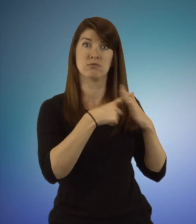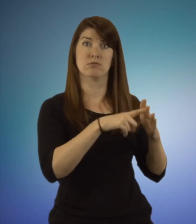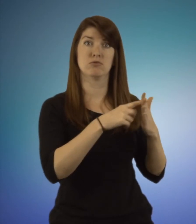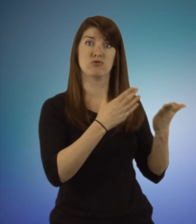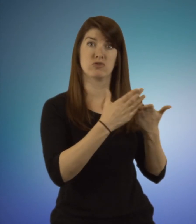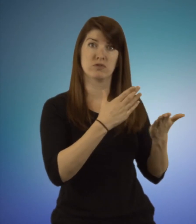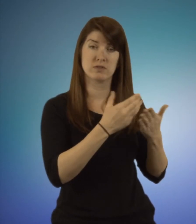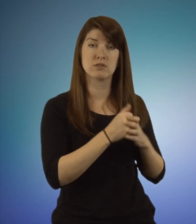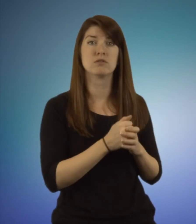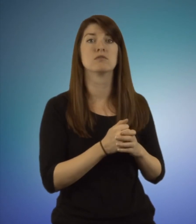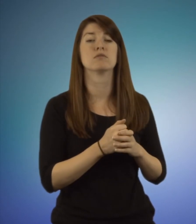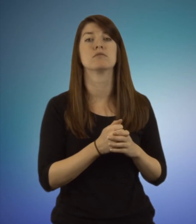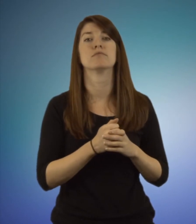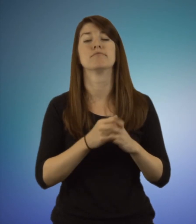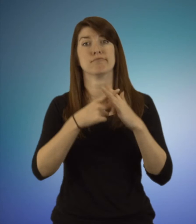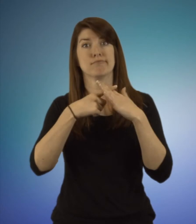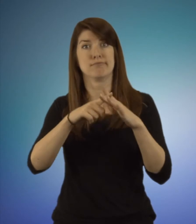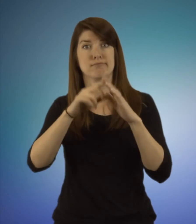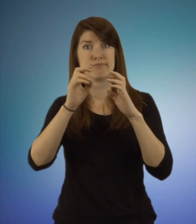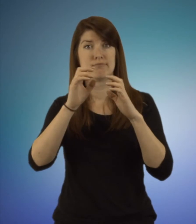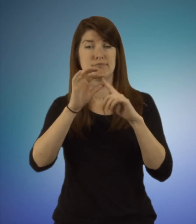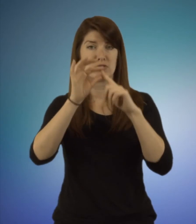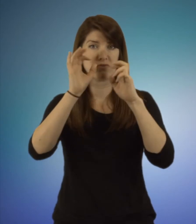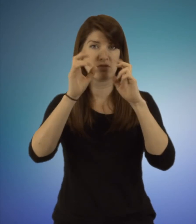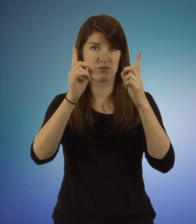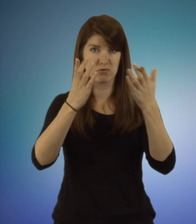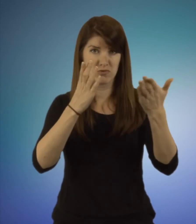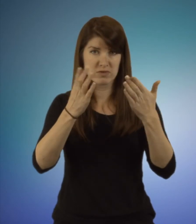determinar la elegibilidad de este niño en la educación especial.